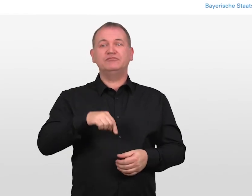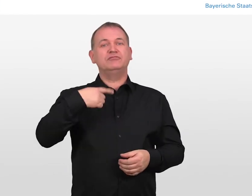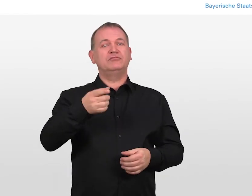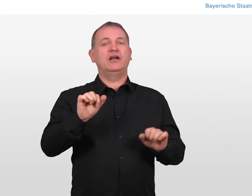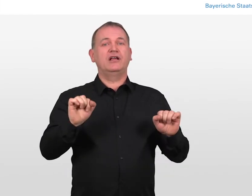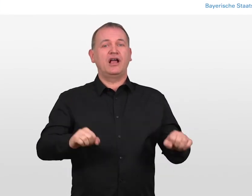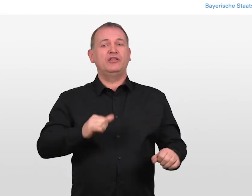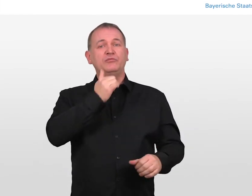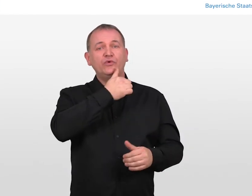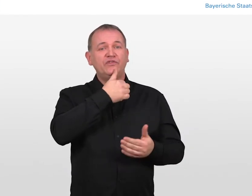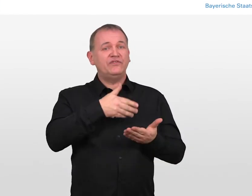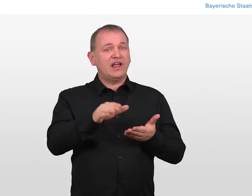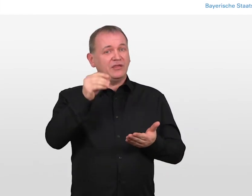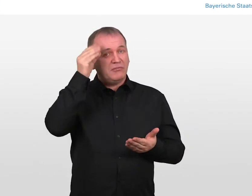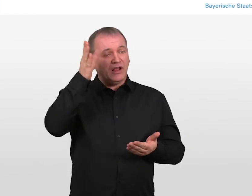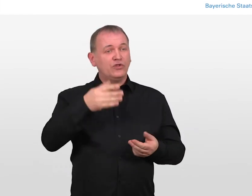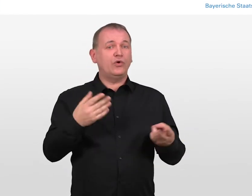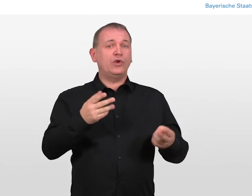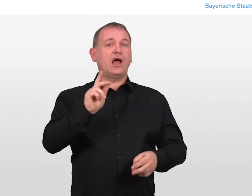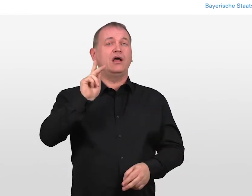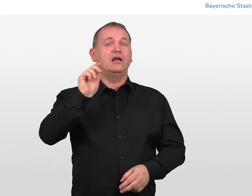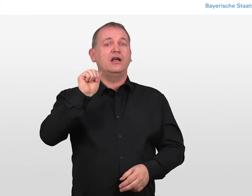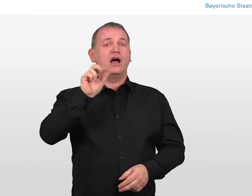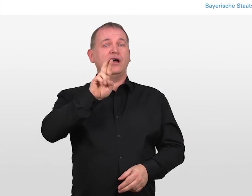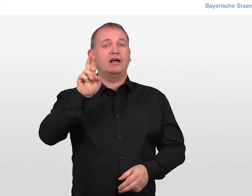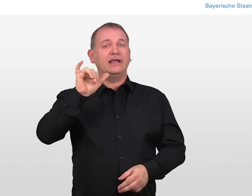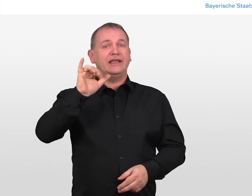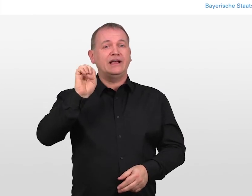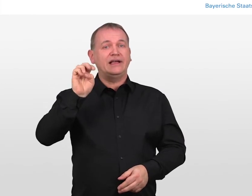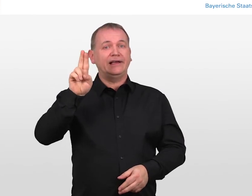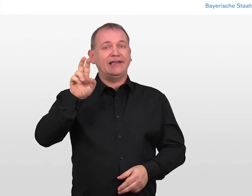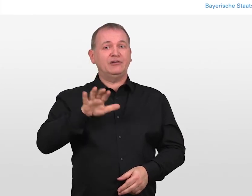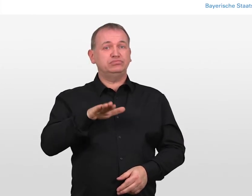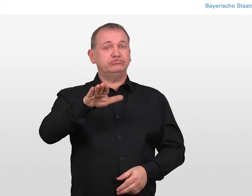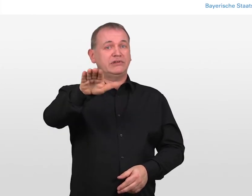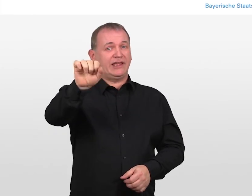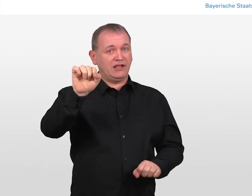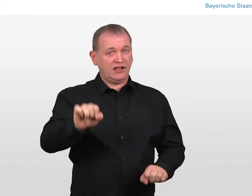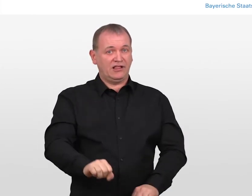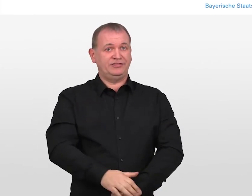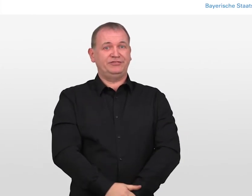bringt die berufliche Weiterbildung die Karriere voran.